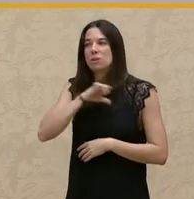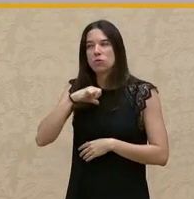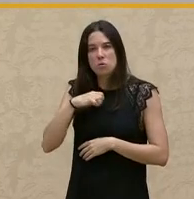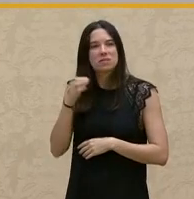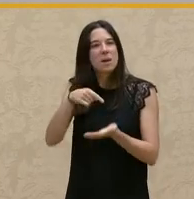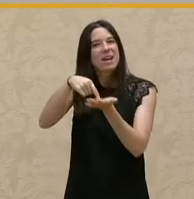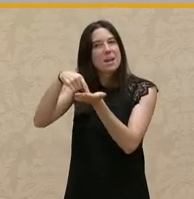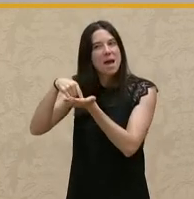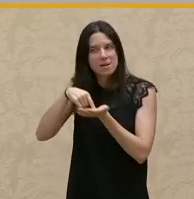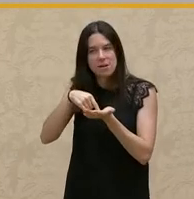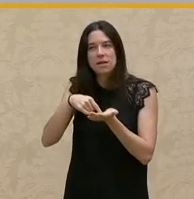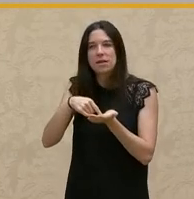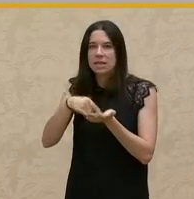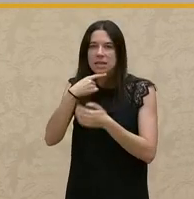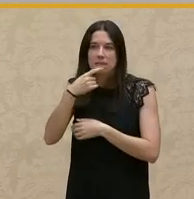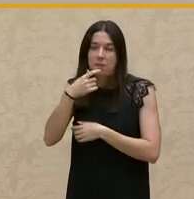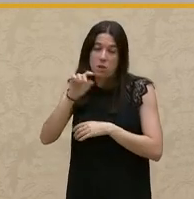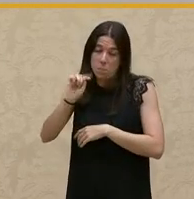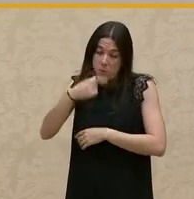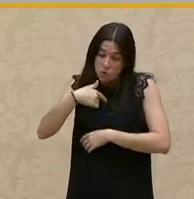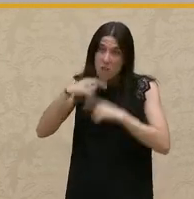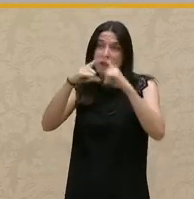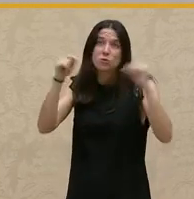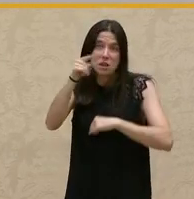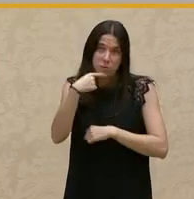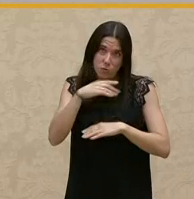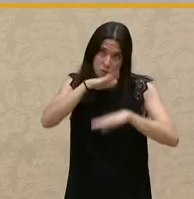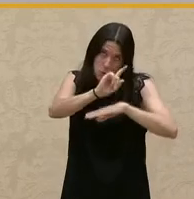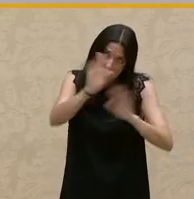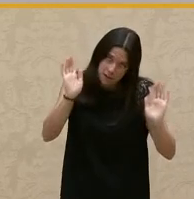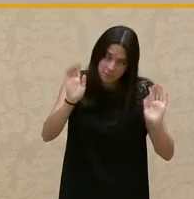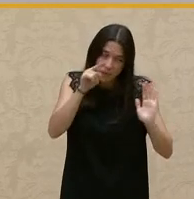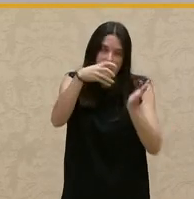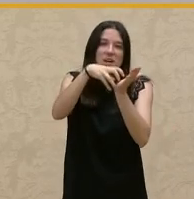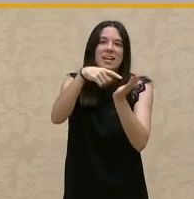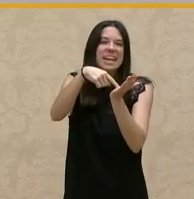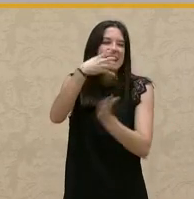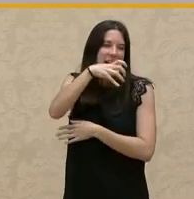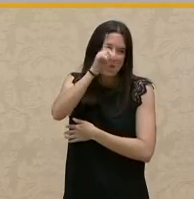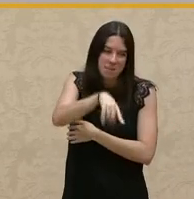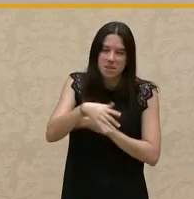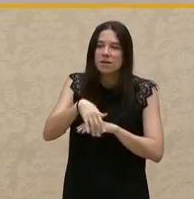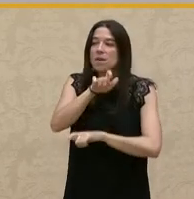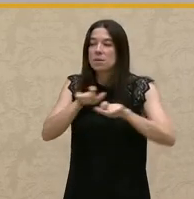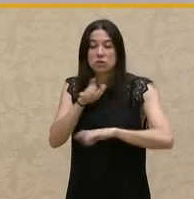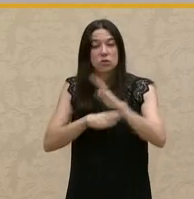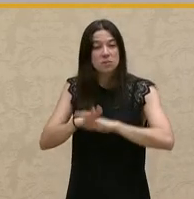exigir, yo el primero en Asturias, donde no se cumple, que las personas con discapacidad visual